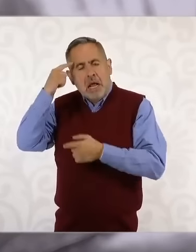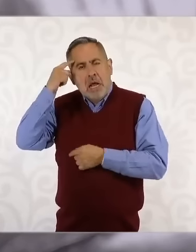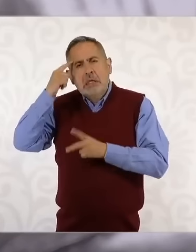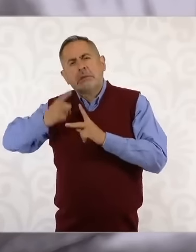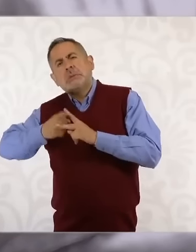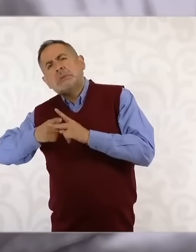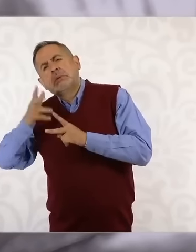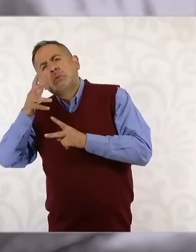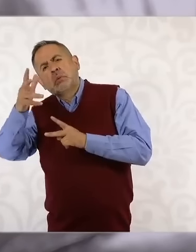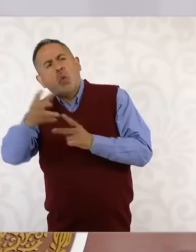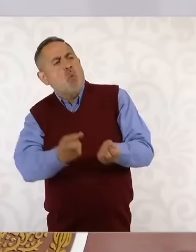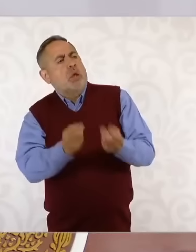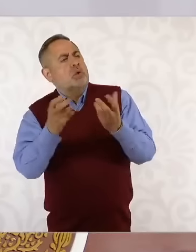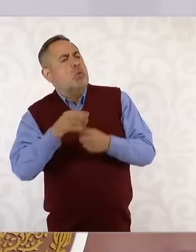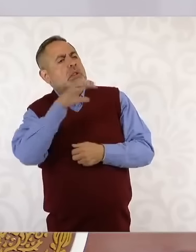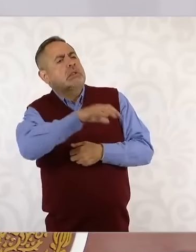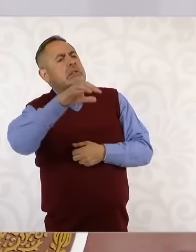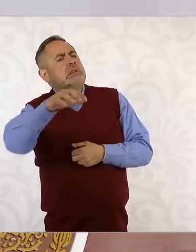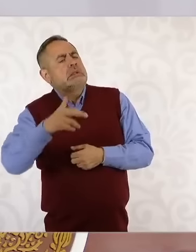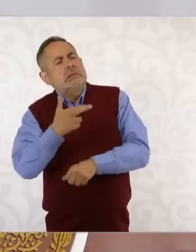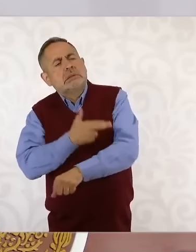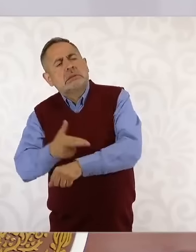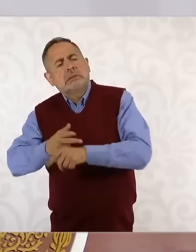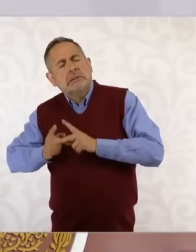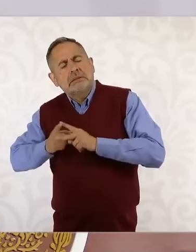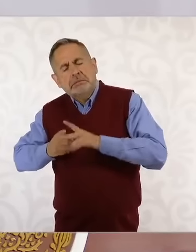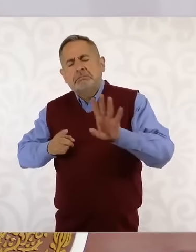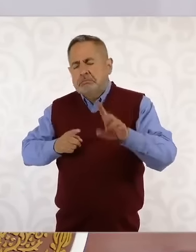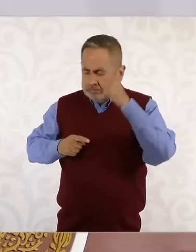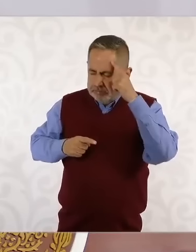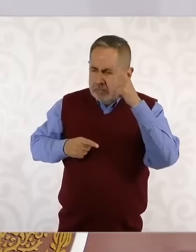de los consumos por las regiones donde ya se consideran los pueblos de desarrollo,